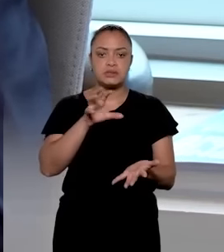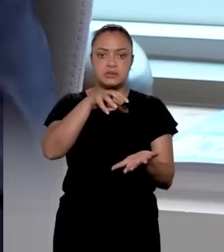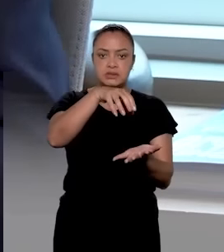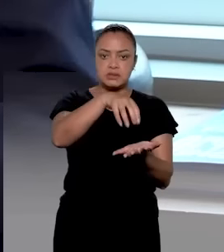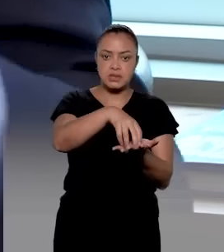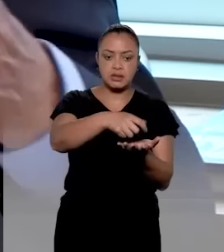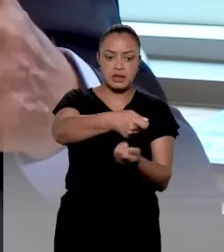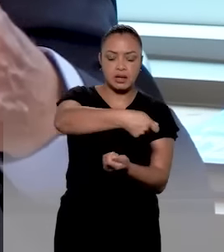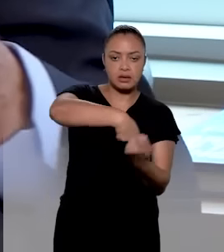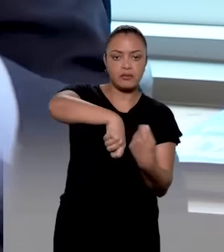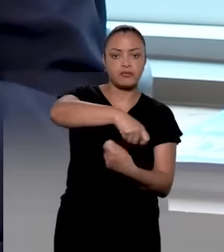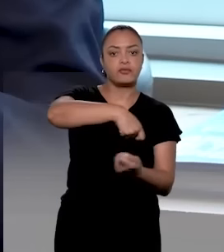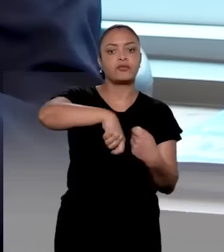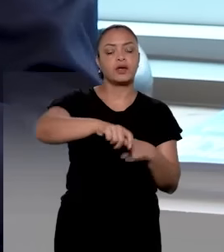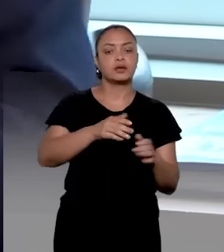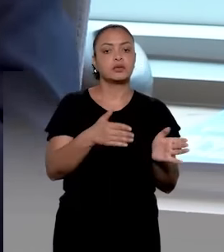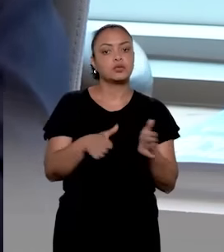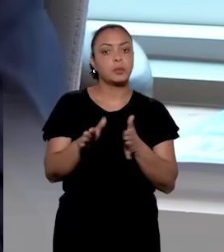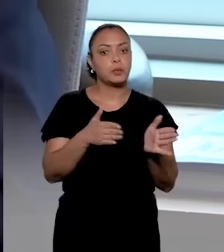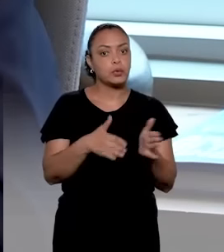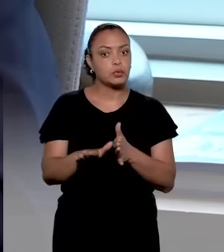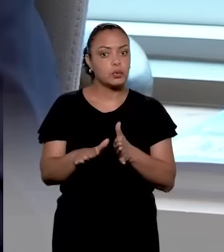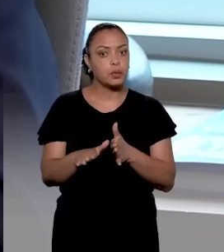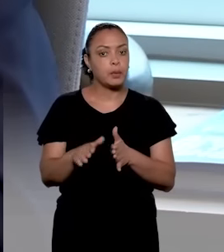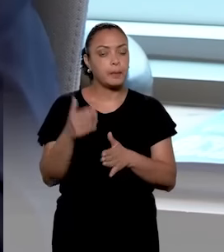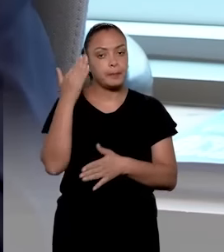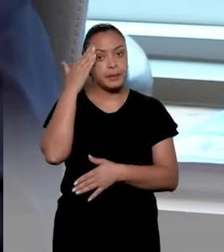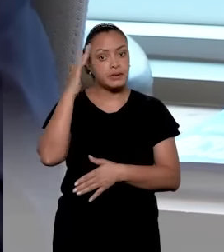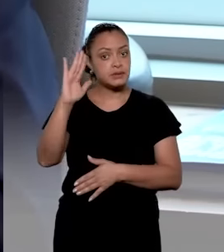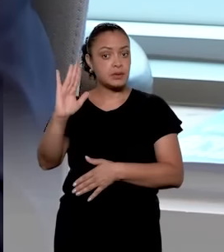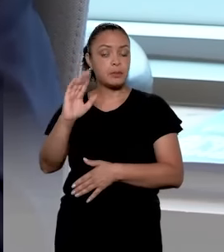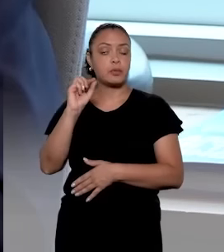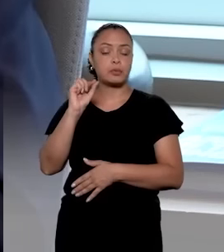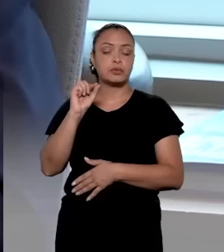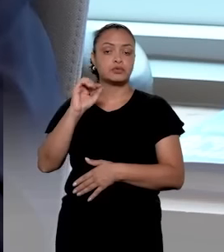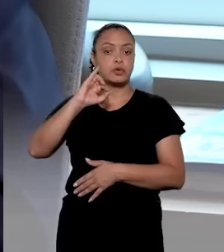que centralizavam a comercialização dos pequenos produtores, sobretudo de origem